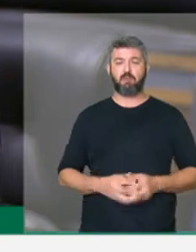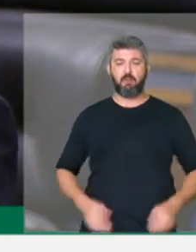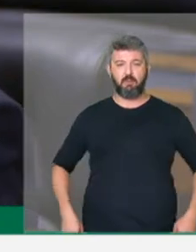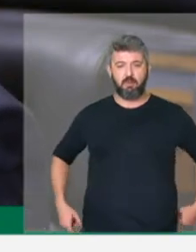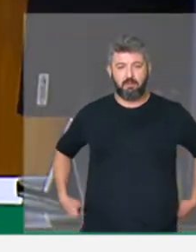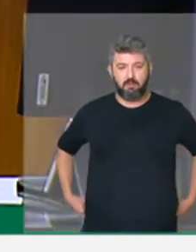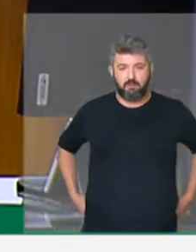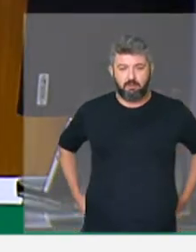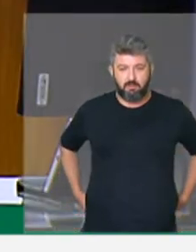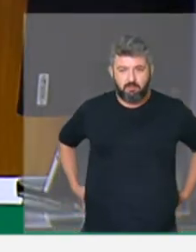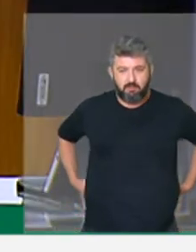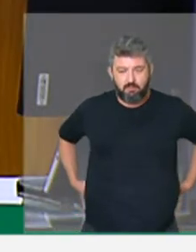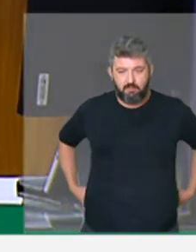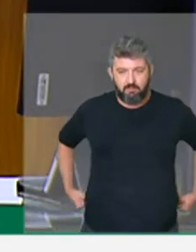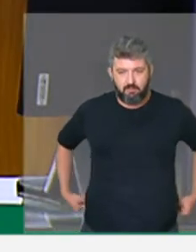OBRIGADO, SENHOR PRESIDENTE. -- [PRESIDENTE]: